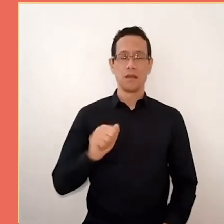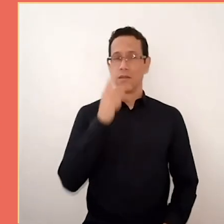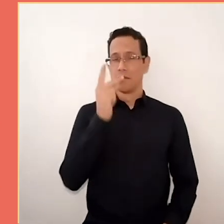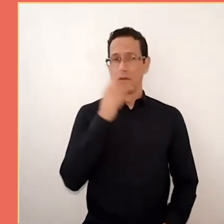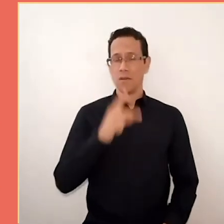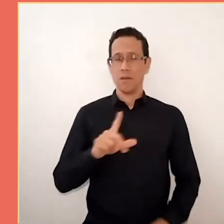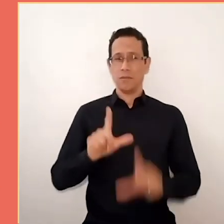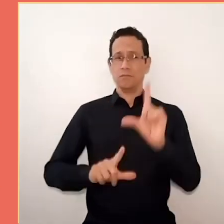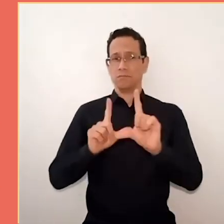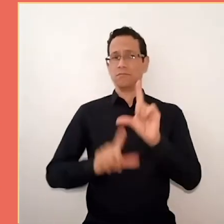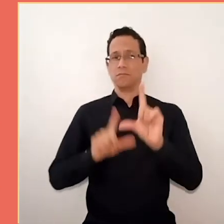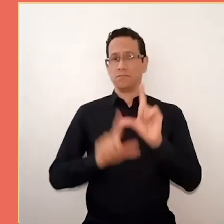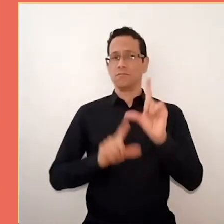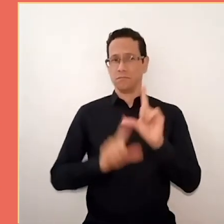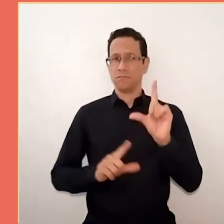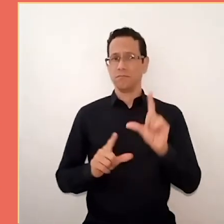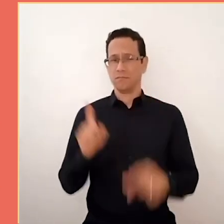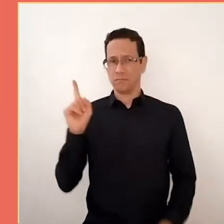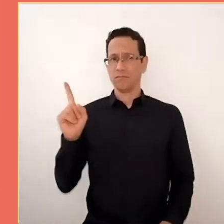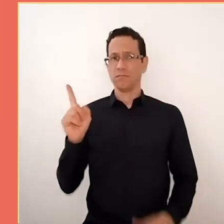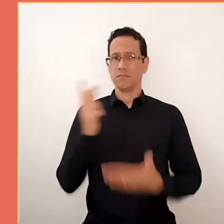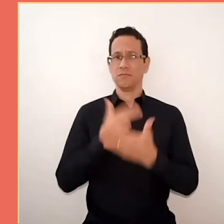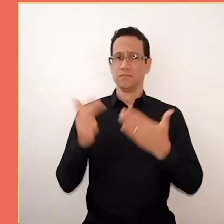Então, esse desenho traz um pouco desse banquete